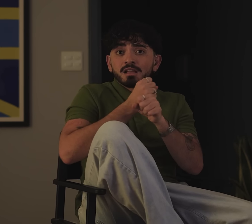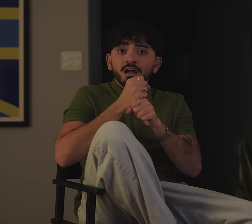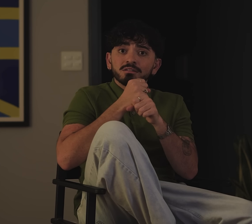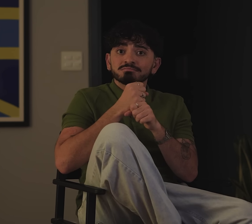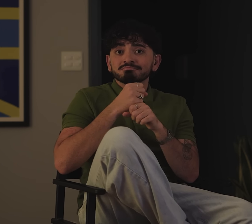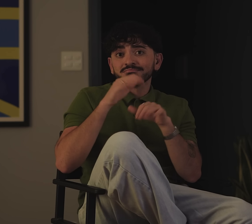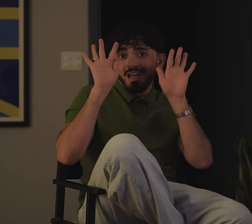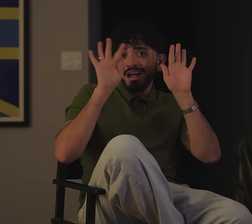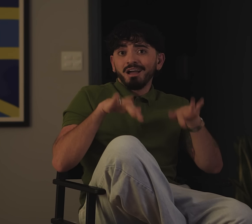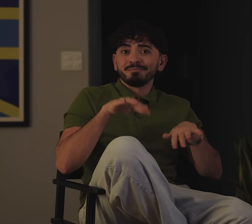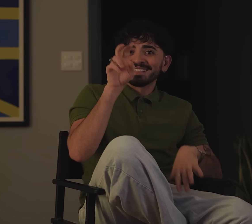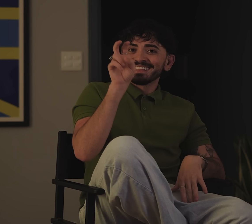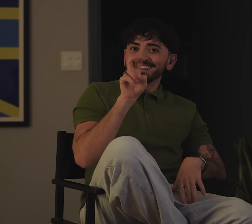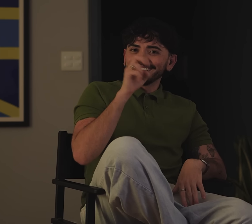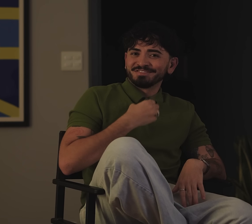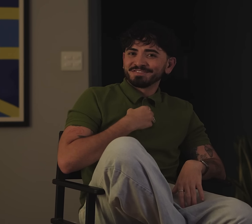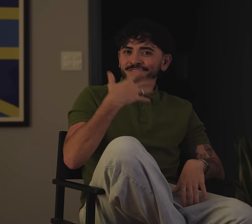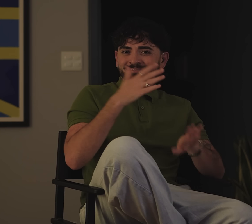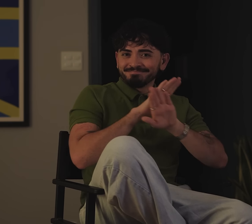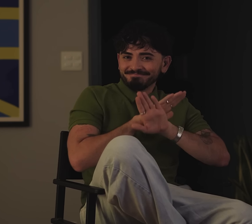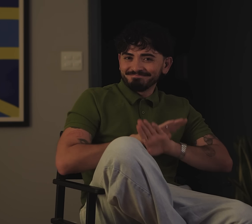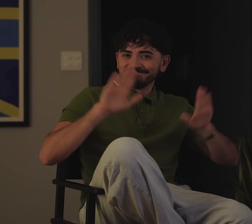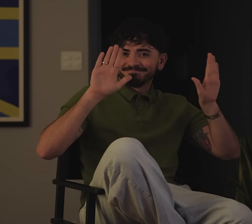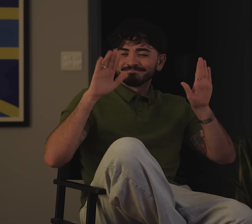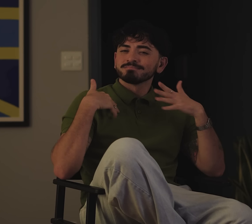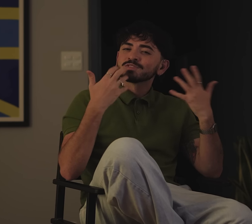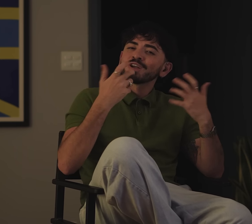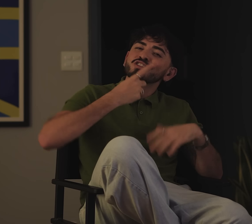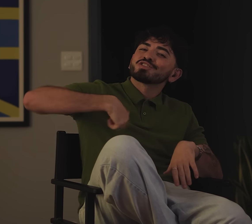Mas, antes dessa pausa, ainda temos uma última grande celebração.